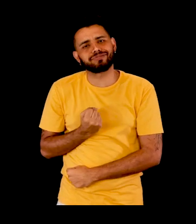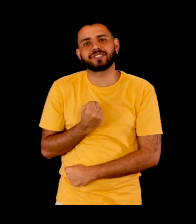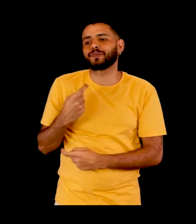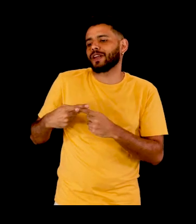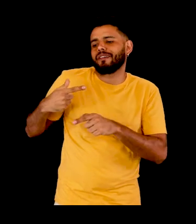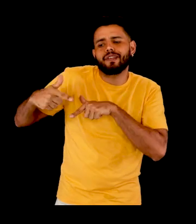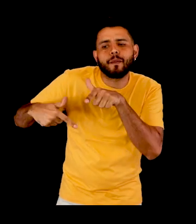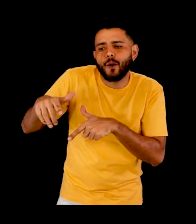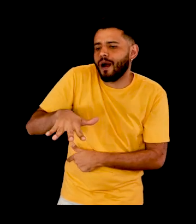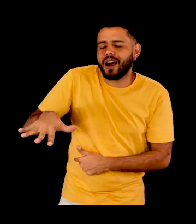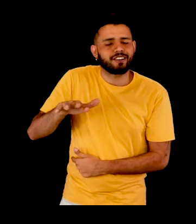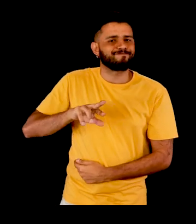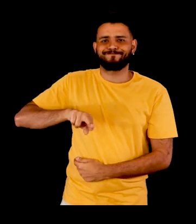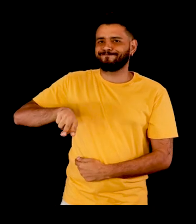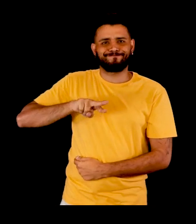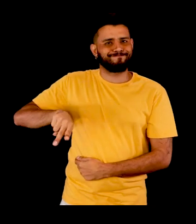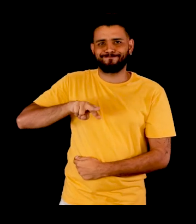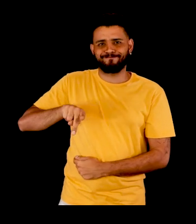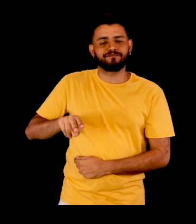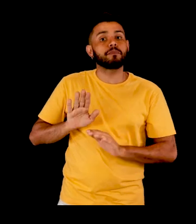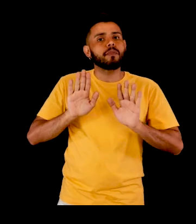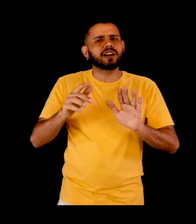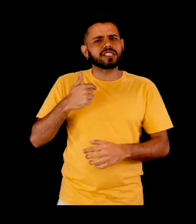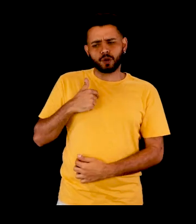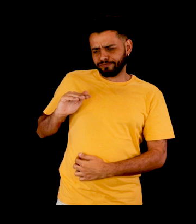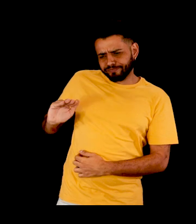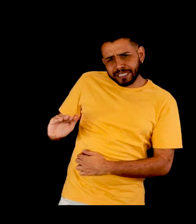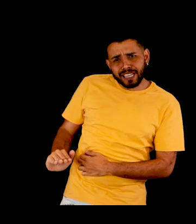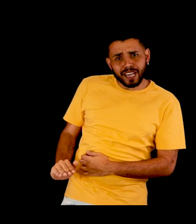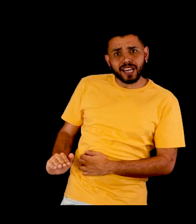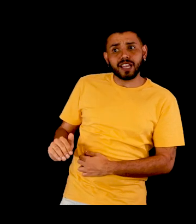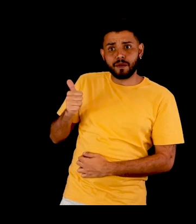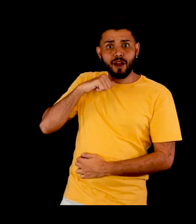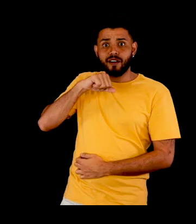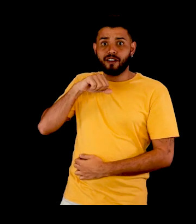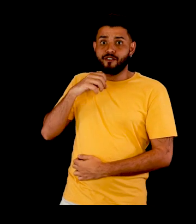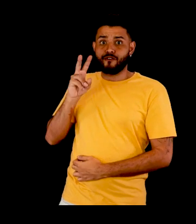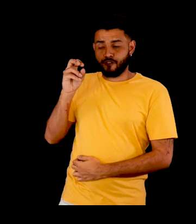segundo a minha avó, quando ela me viu pegar no lápis, ela olhou e falou: "Essa menina vai ser arquiteta".